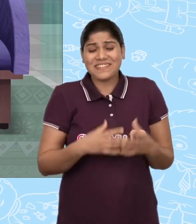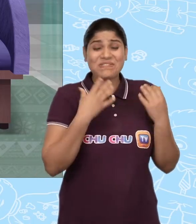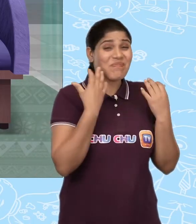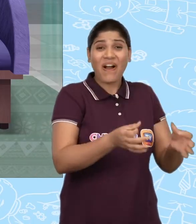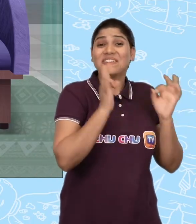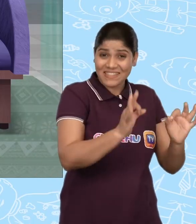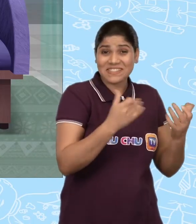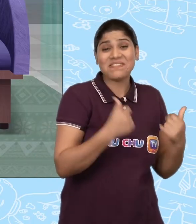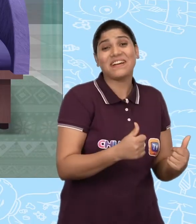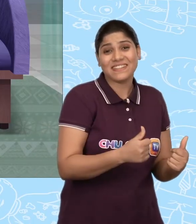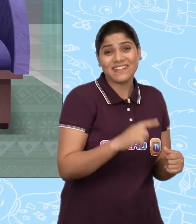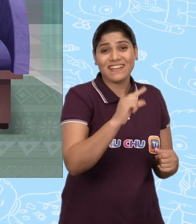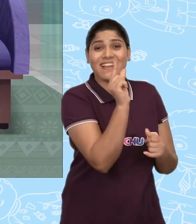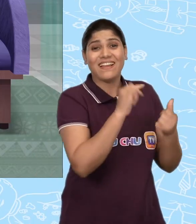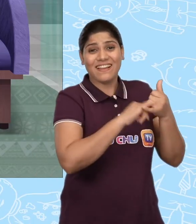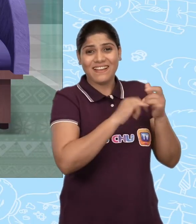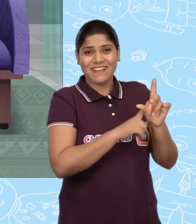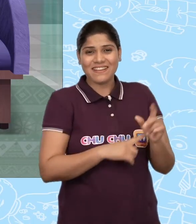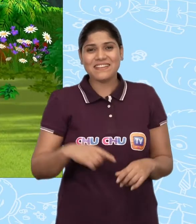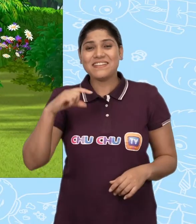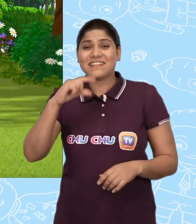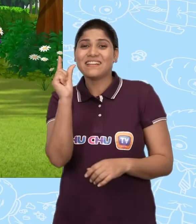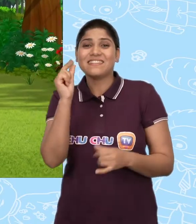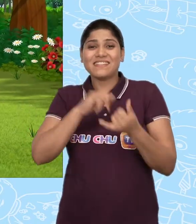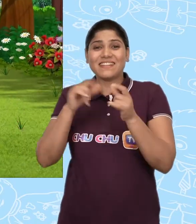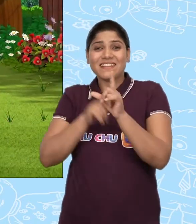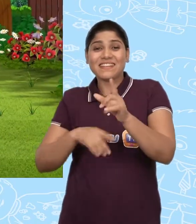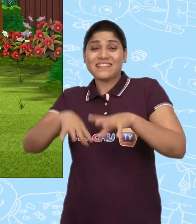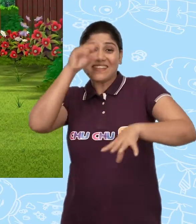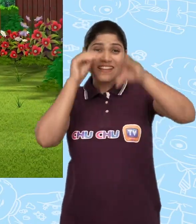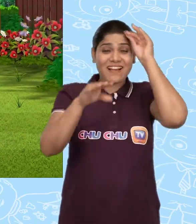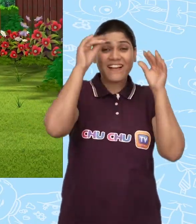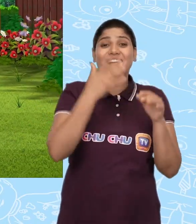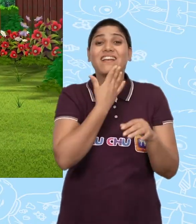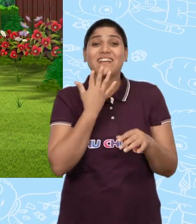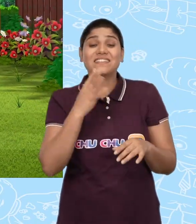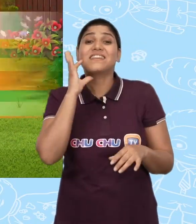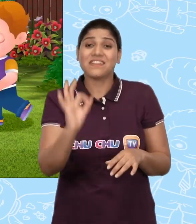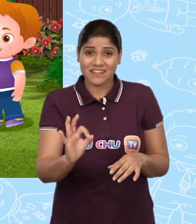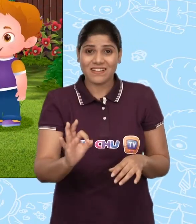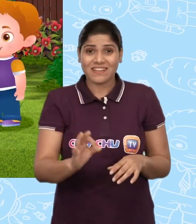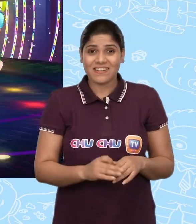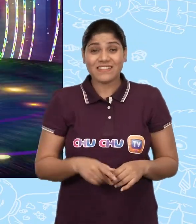ये तो बहुत अच्छी बात है Cussly. Cussly ने सीखा की रंग कितने ज़रूरी होते हैं।